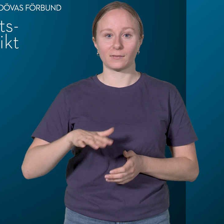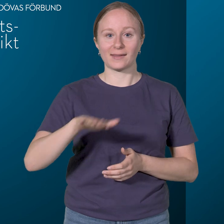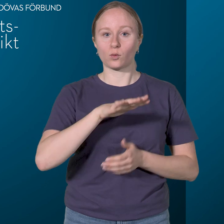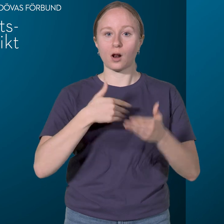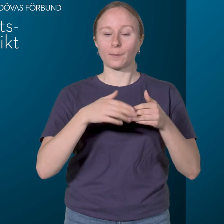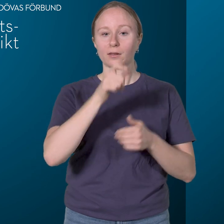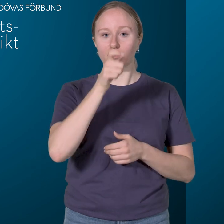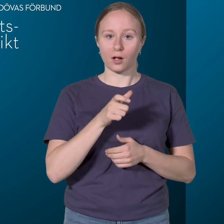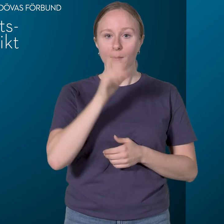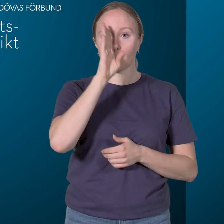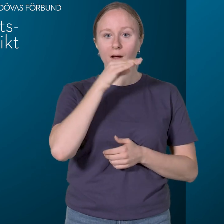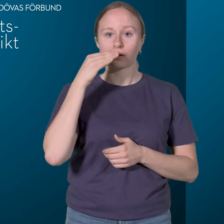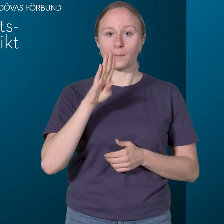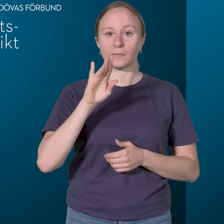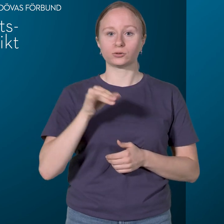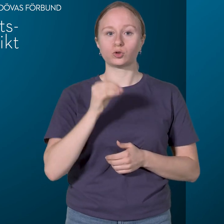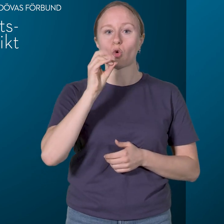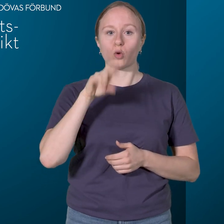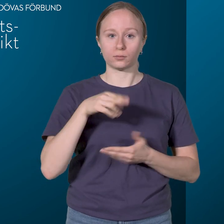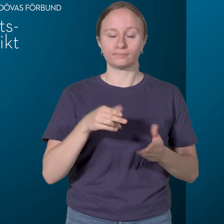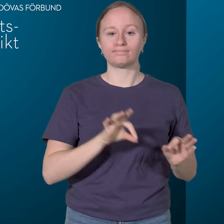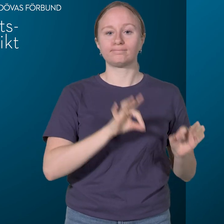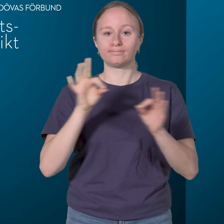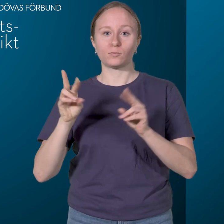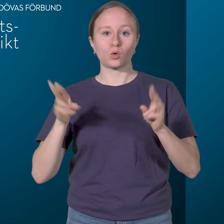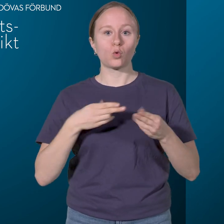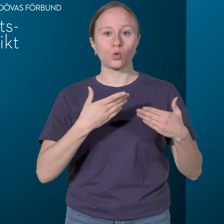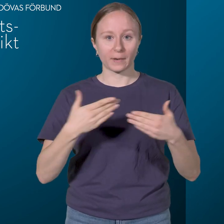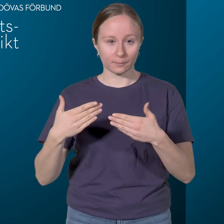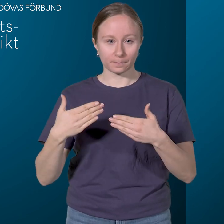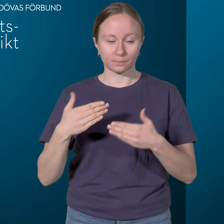Regionarbetaren Marita Björn går vidare till nya uppgifter, -